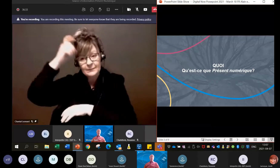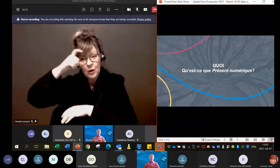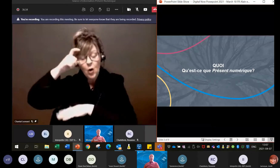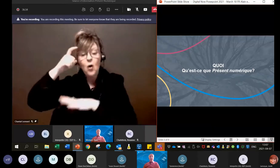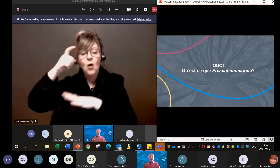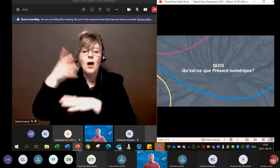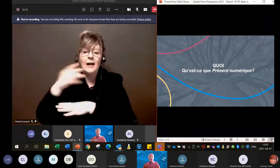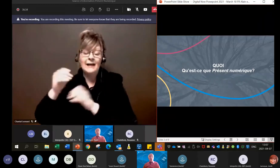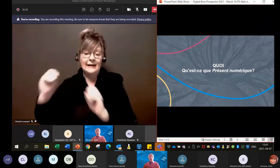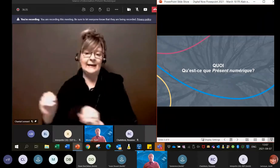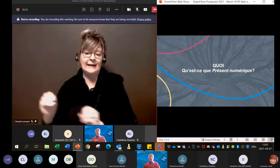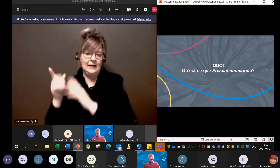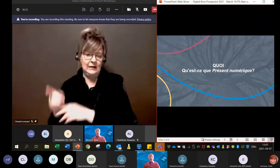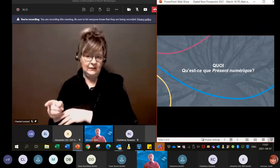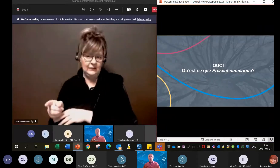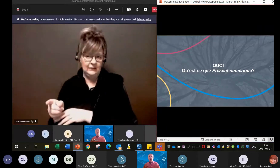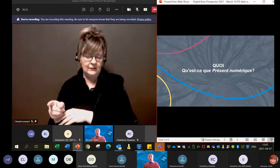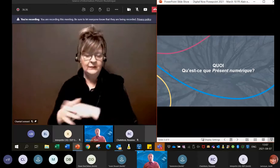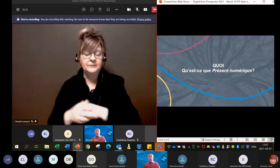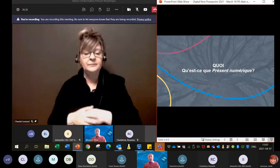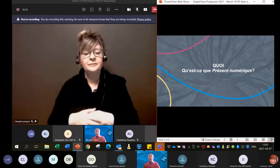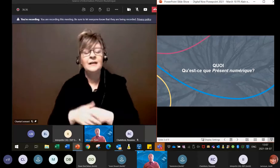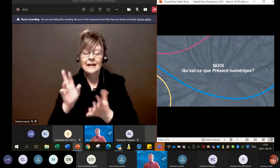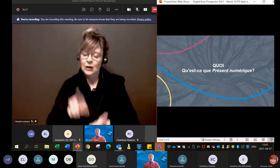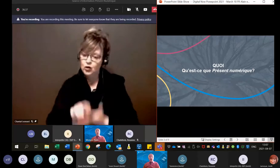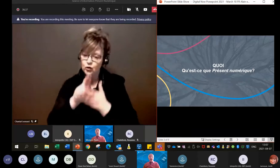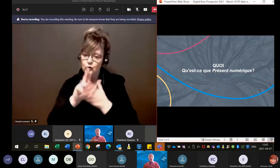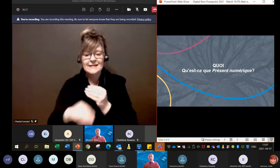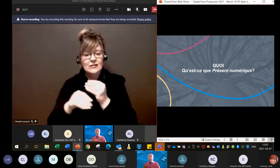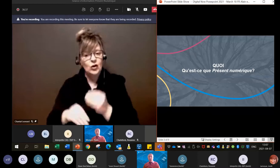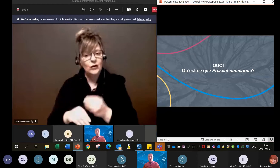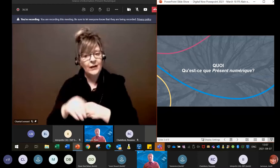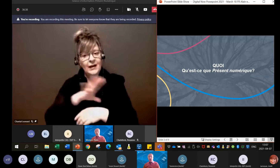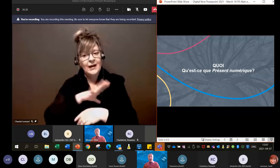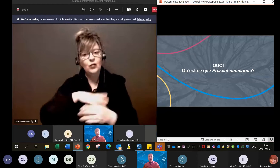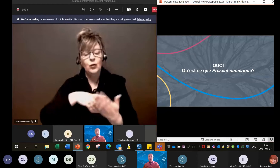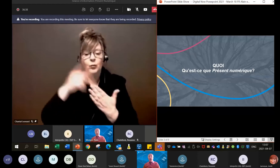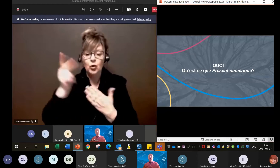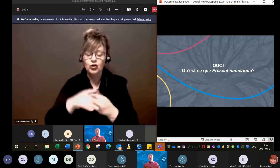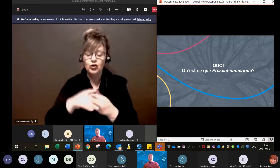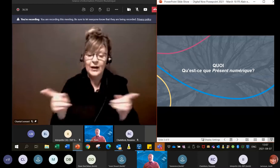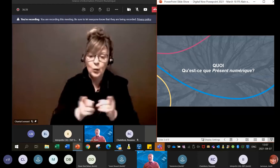ressources additionnelles aux composantes Projets à court terme et